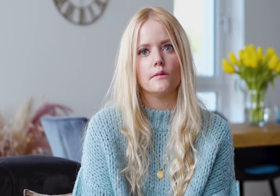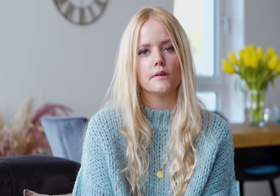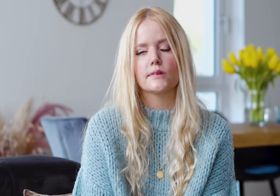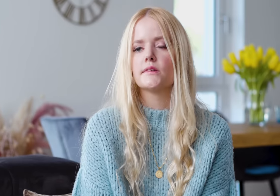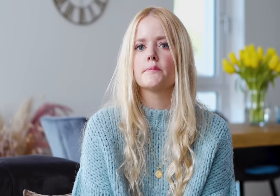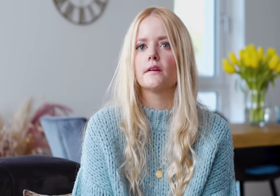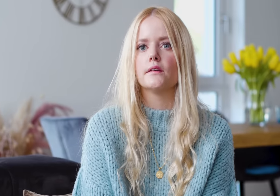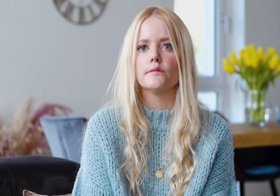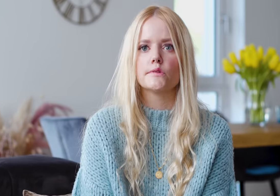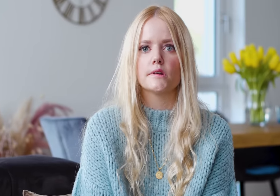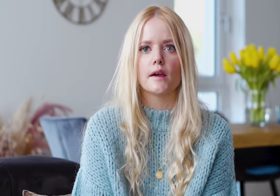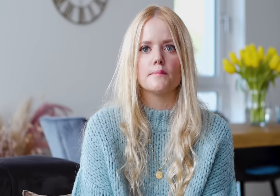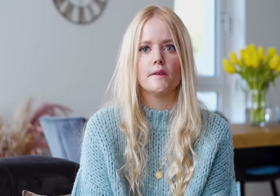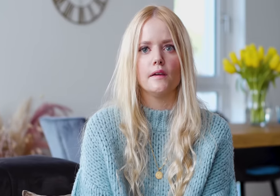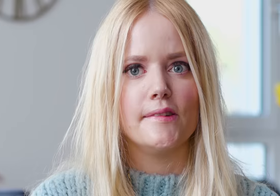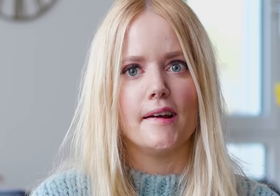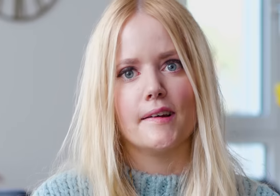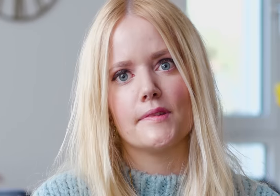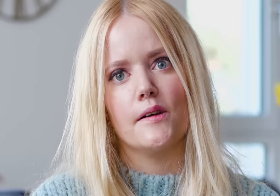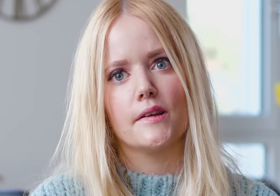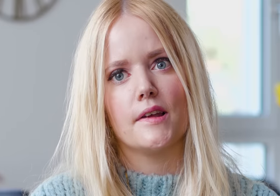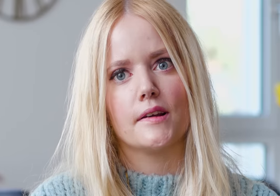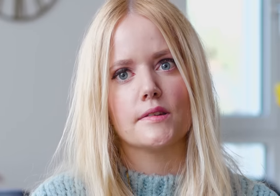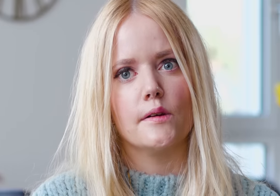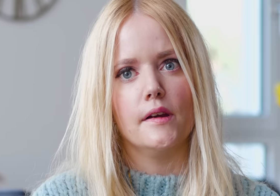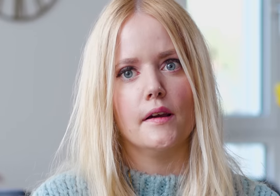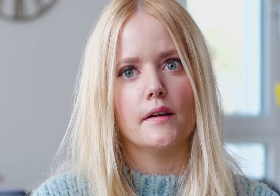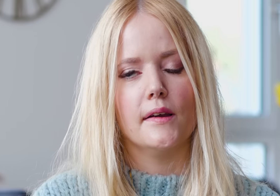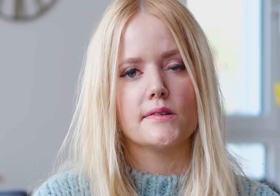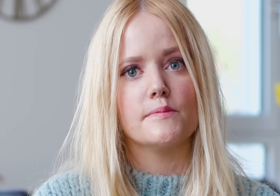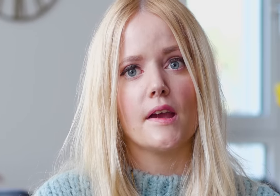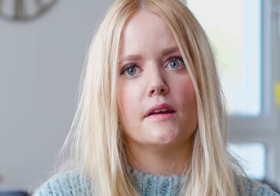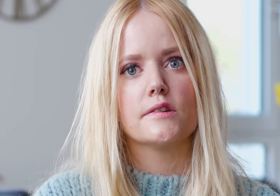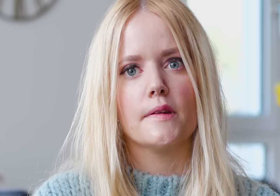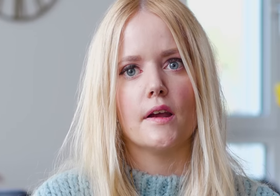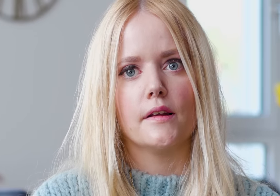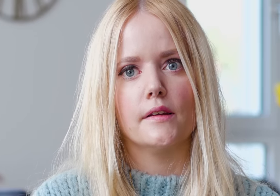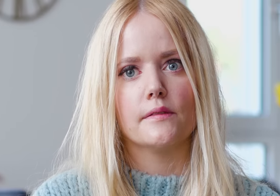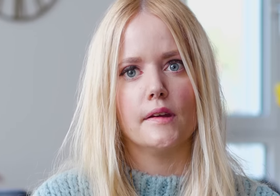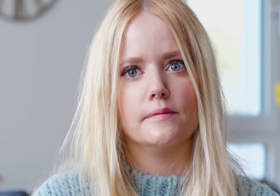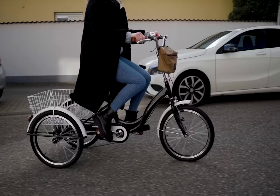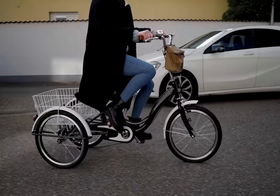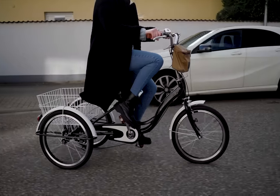Dann später in der Physiotherapie. Und dann haben sie auch gesagt, ich soll mich an eine Spezialklinik wenden.